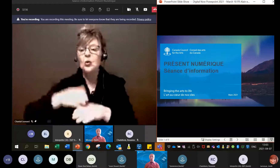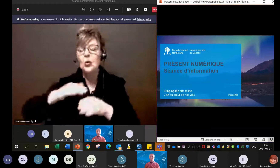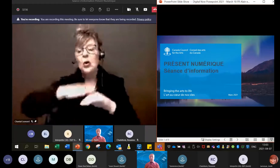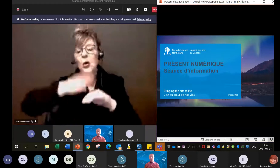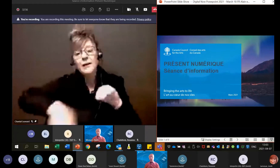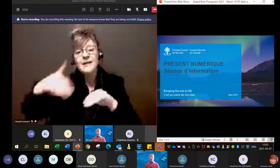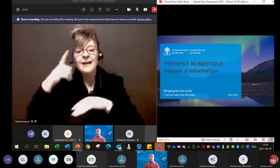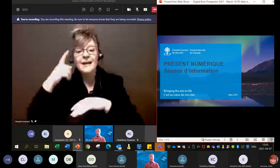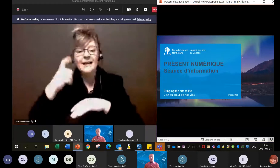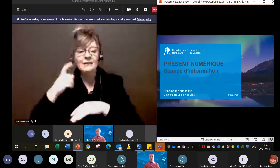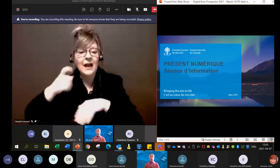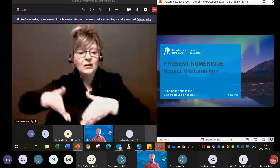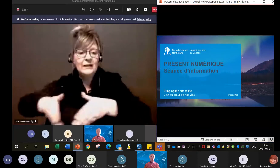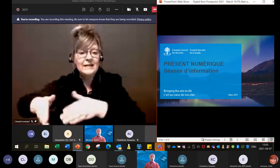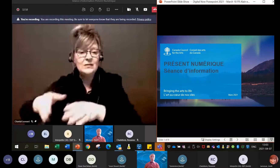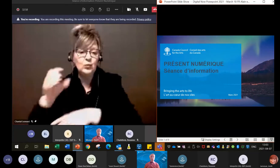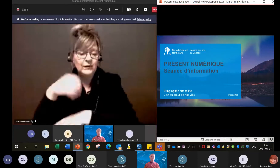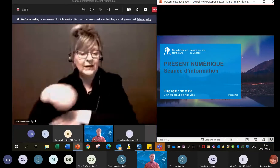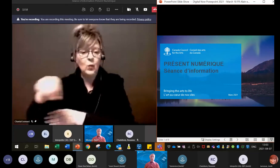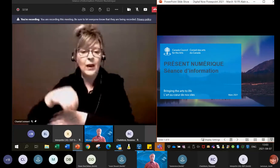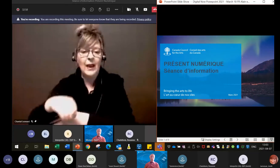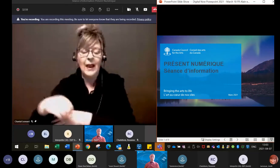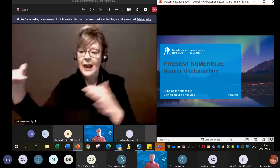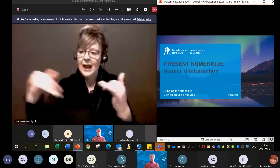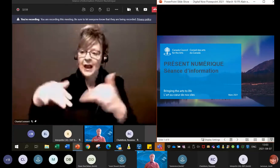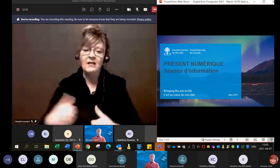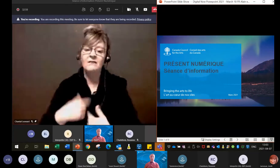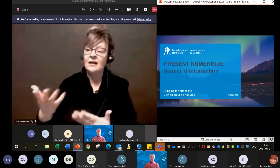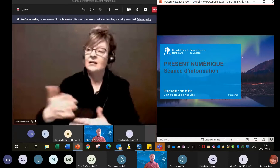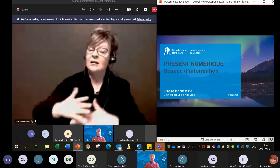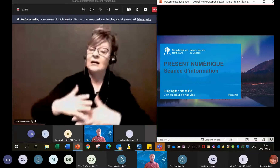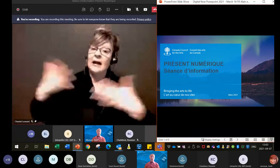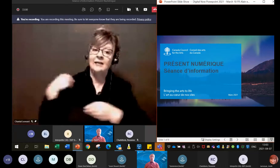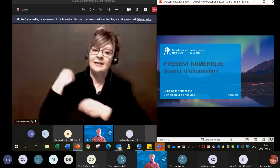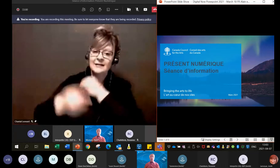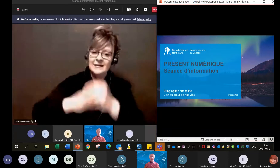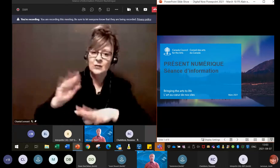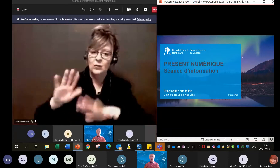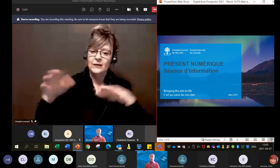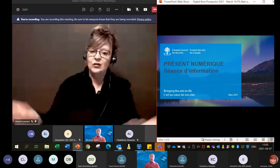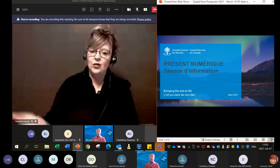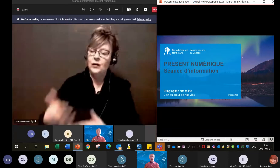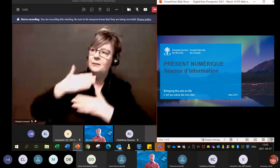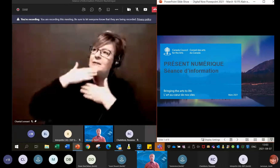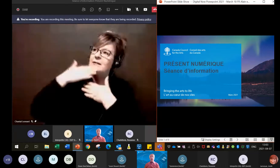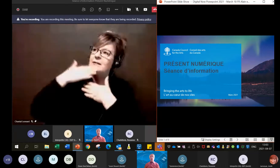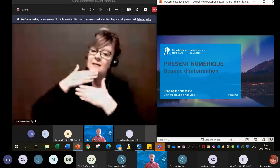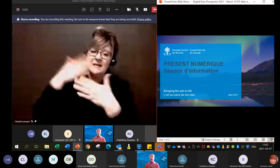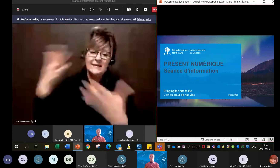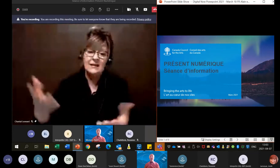affluents. Nous saluons leur longue tradition d’accueil dont ont bénéficié de nombreuses nations dans ce magnifique